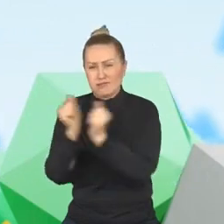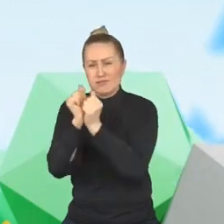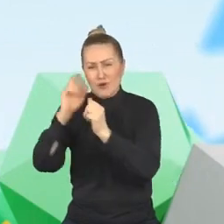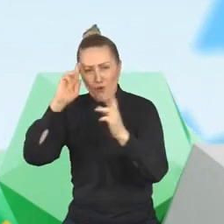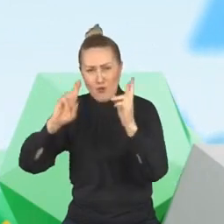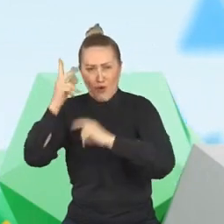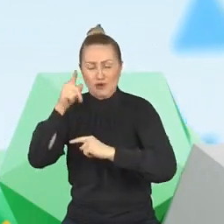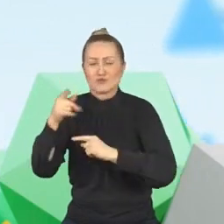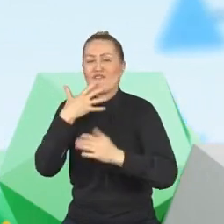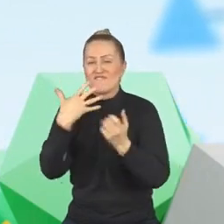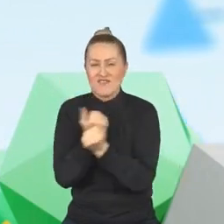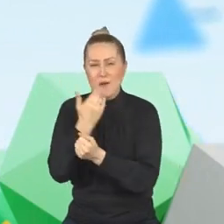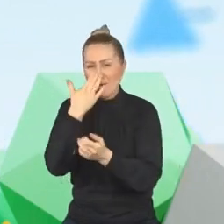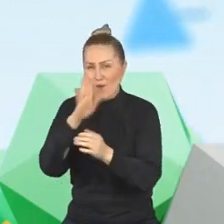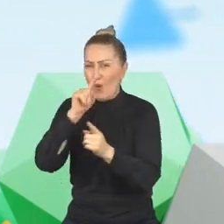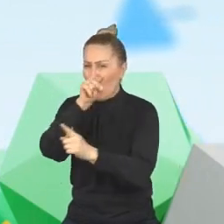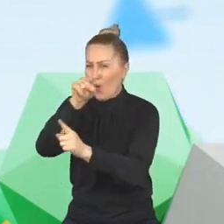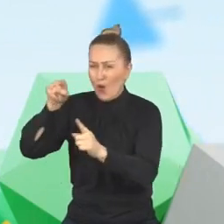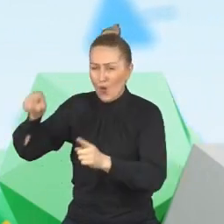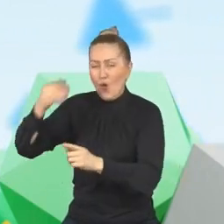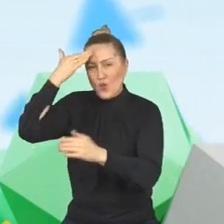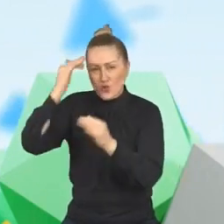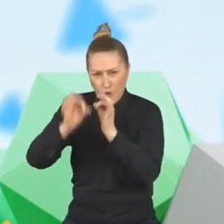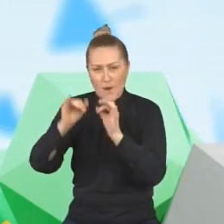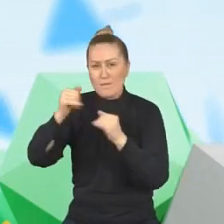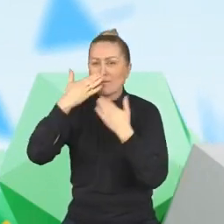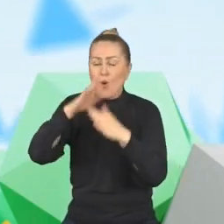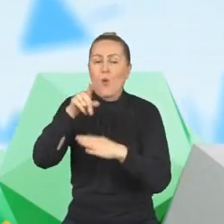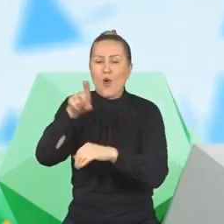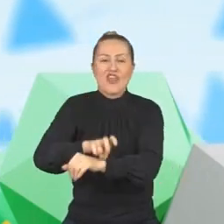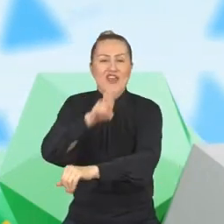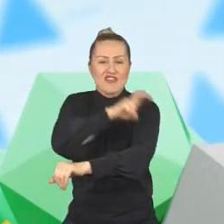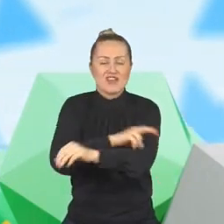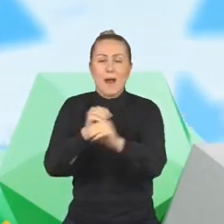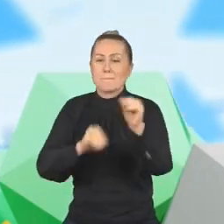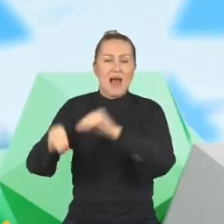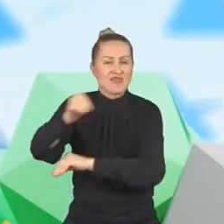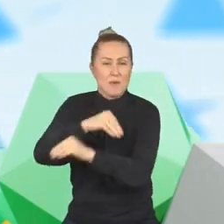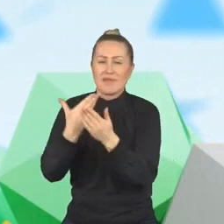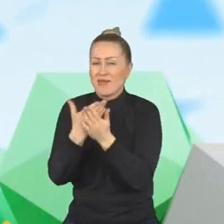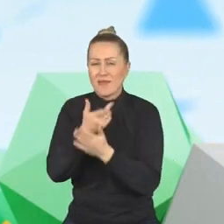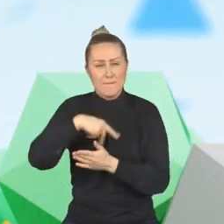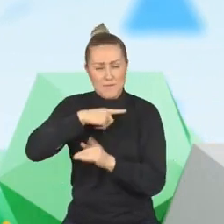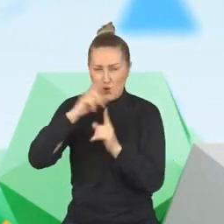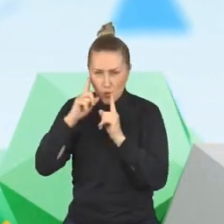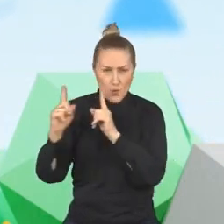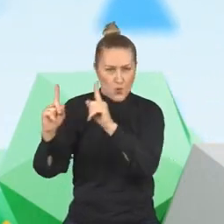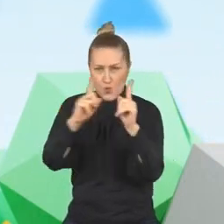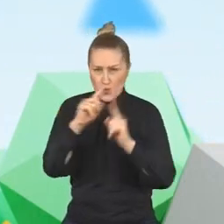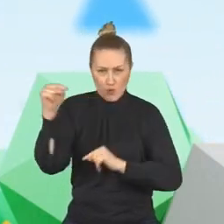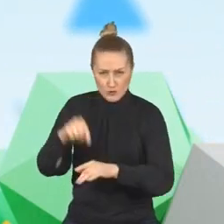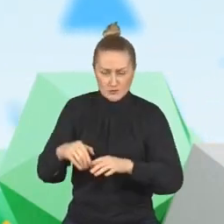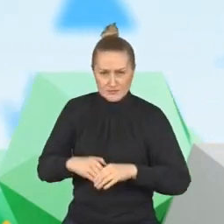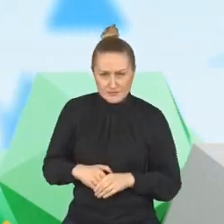Słuchajcie w tym miejscu mamy do czynienia z konkretną techniką manipulacji, w związku z tym powinniśmy być ostrożniejsi. Wspomniałem już o technice kozła